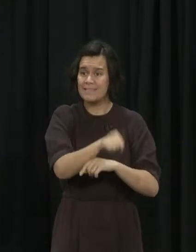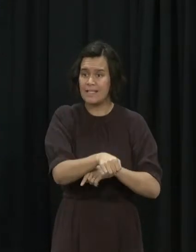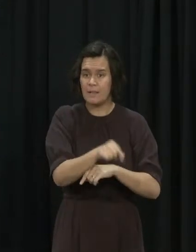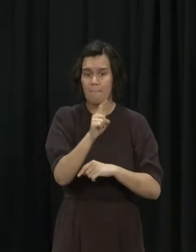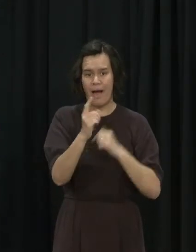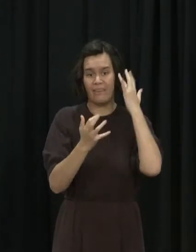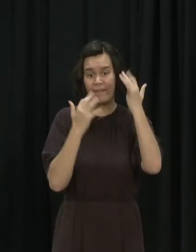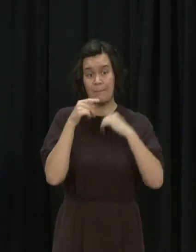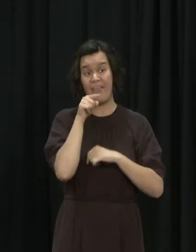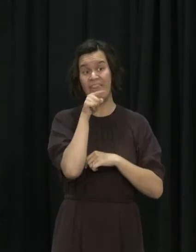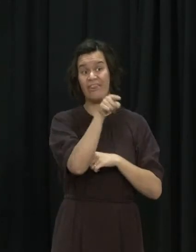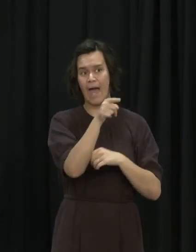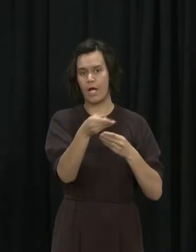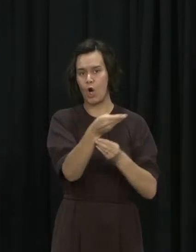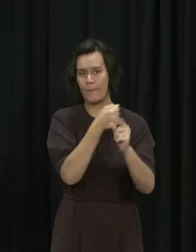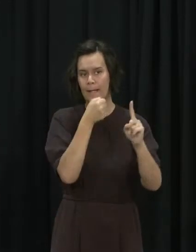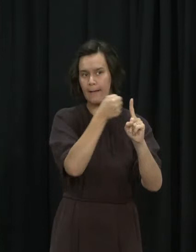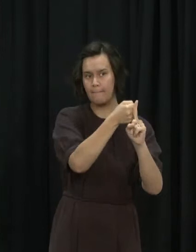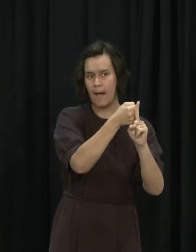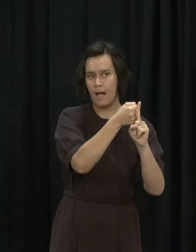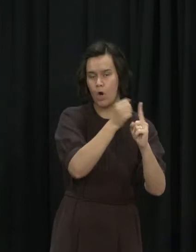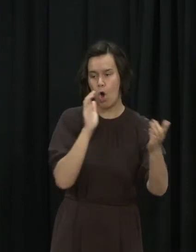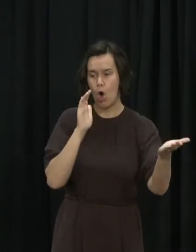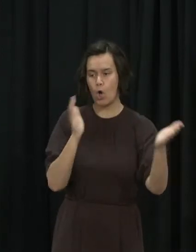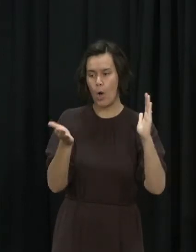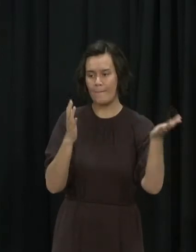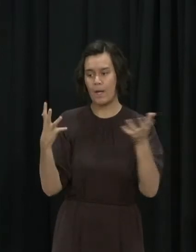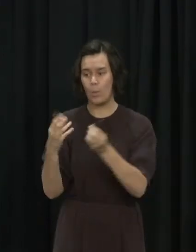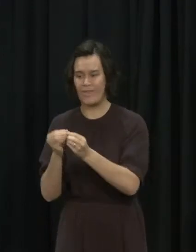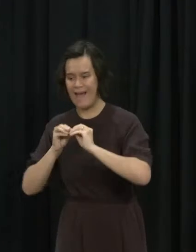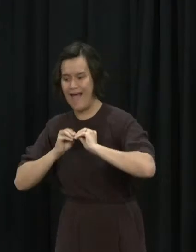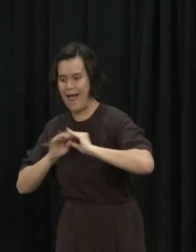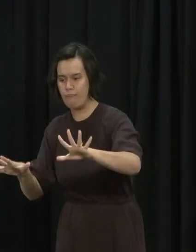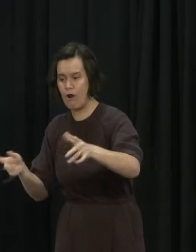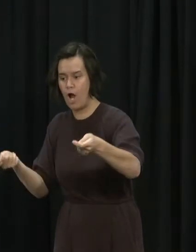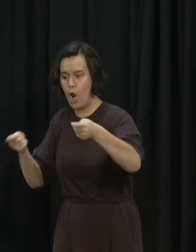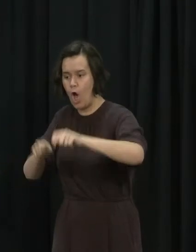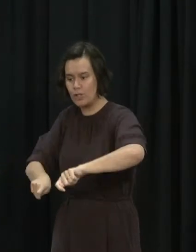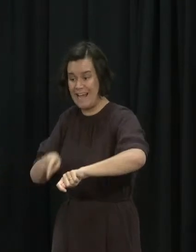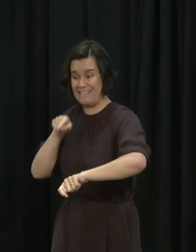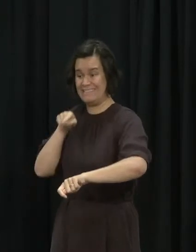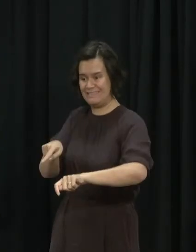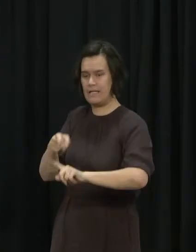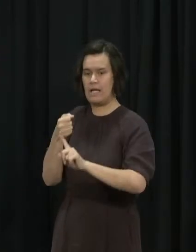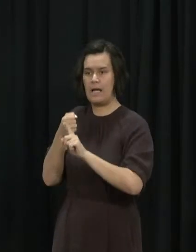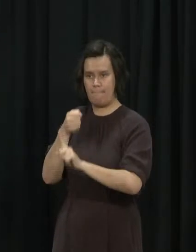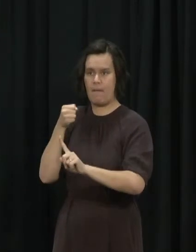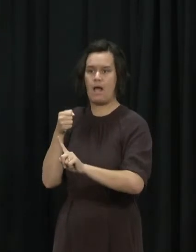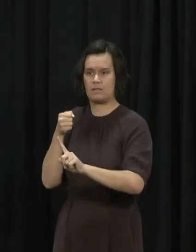runga i te tokomaha ake o nga